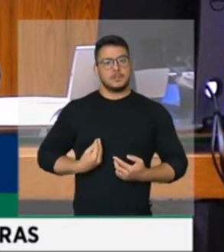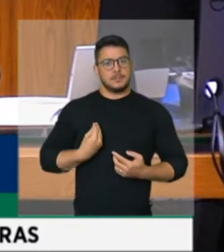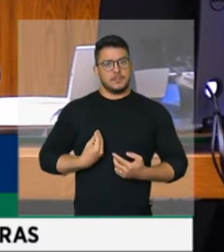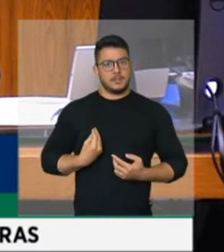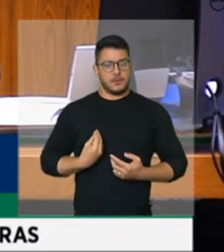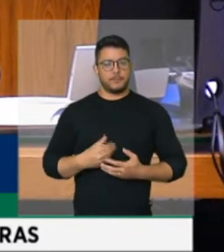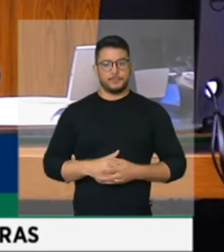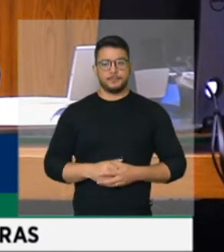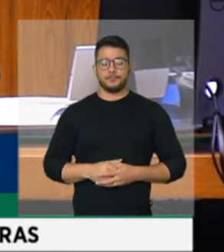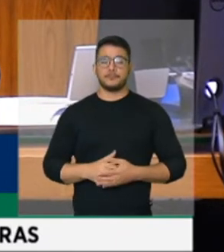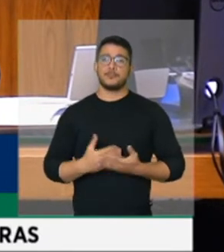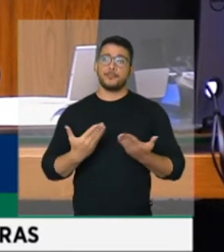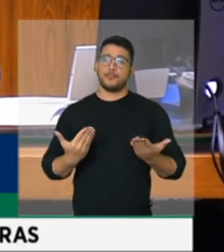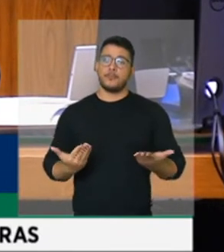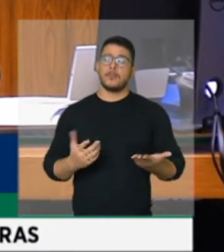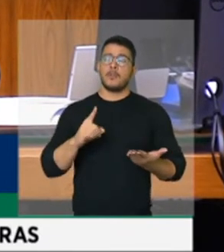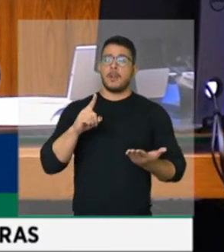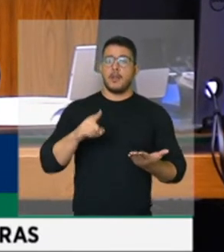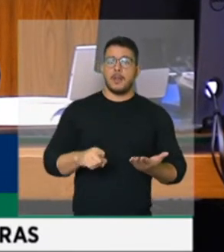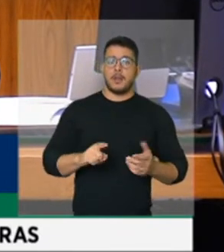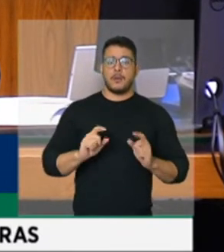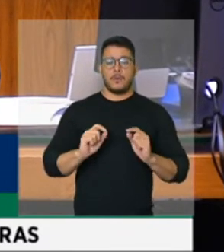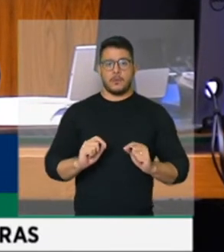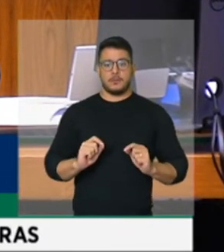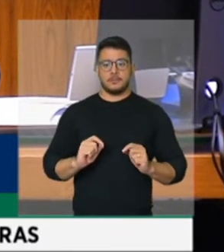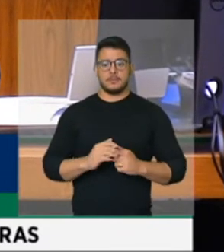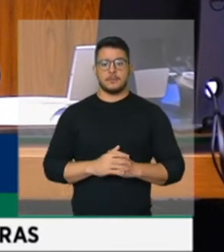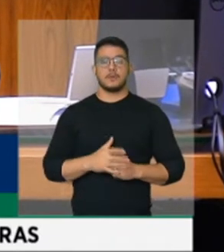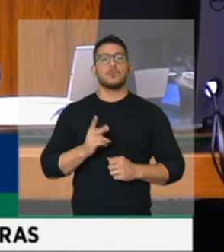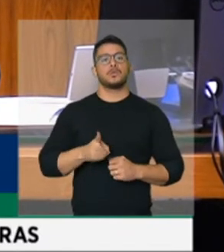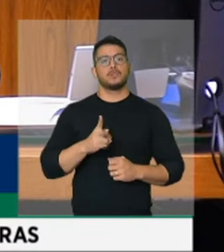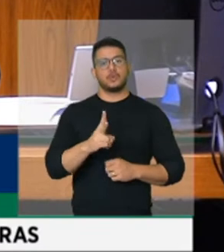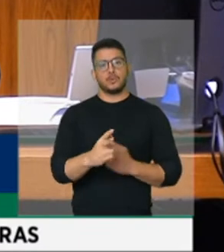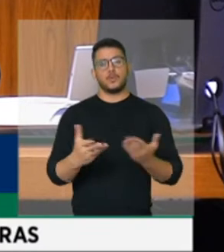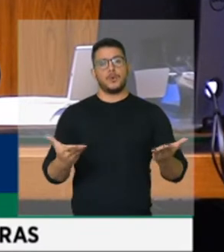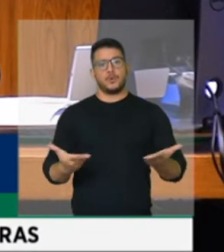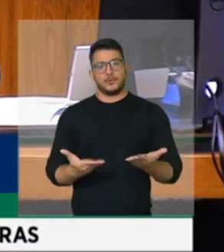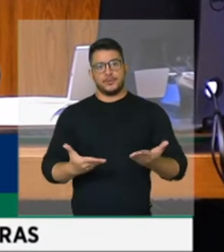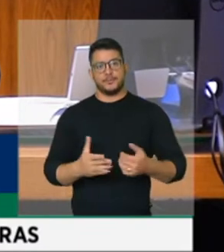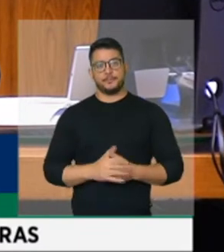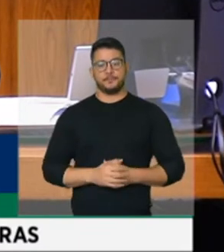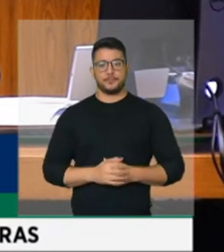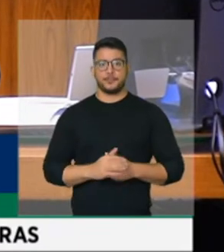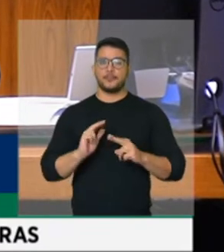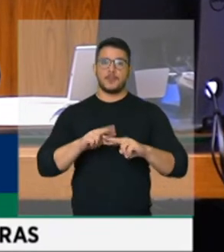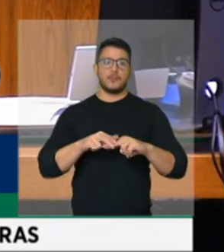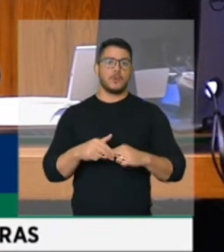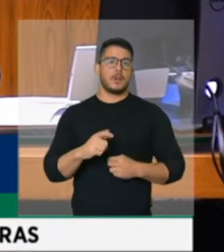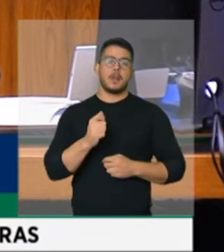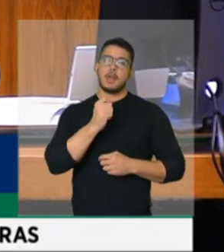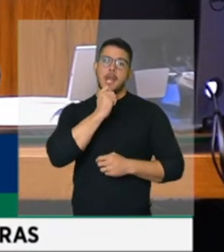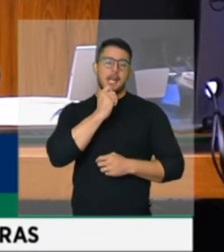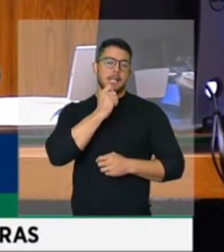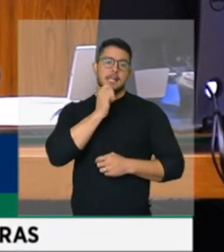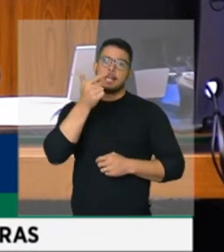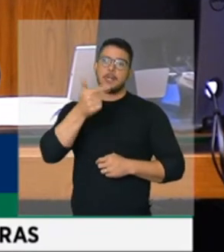PODEREM SE REUNIR FISICAMENTE. ESTADO DE COISAS PERSISTE NOS DIAS ATUAIS, TENDO EM VISTA NÃO ESTAR SEQUER REGULAMENTADO FUNCIONAMENTO